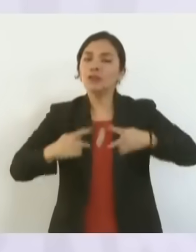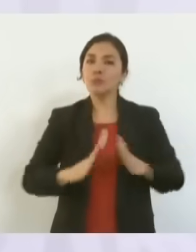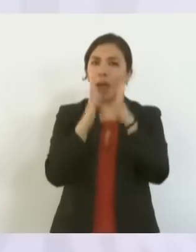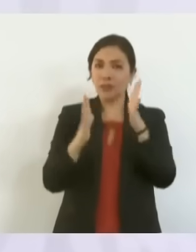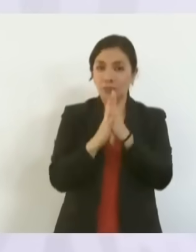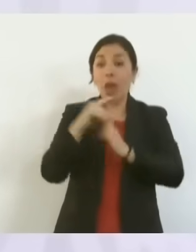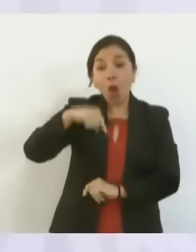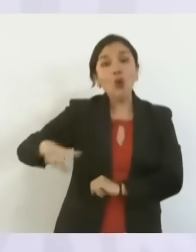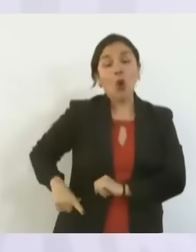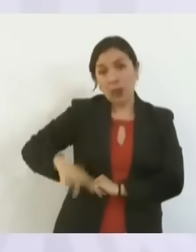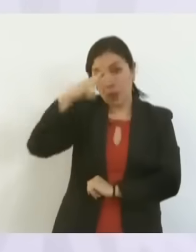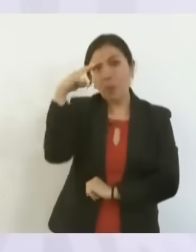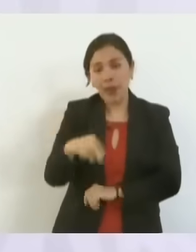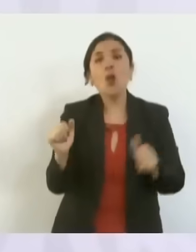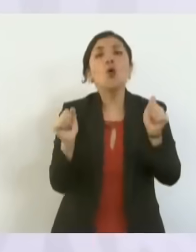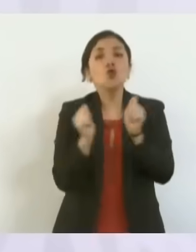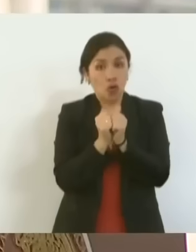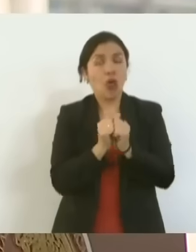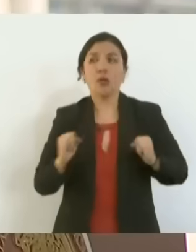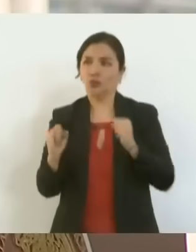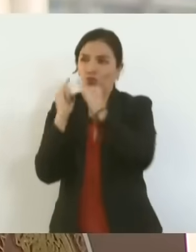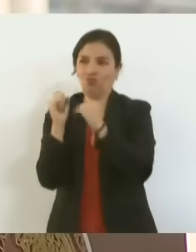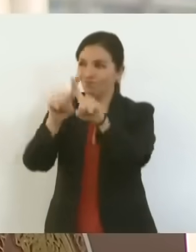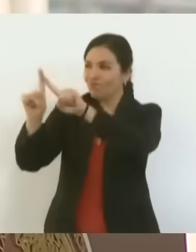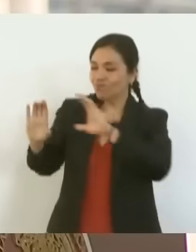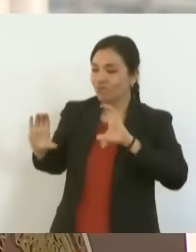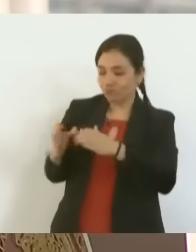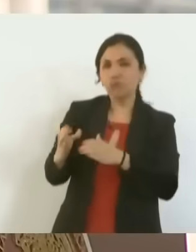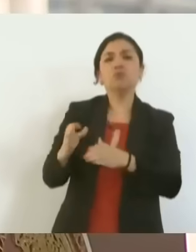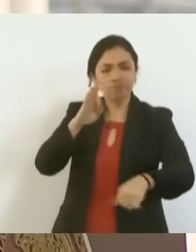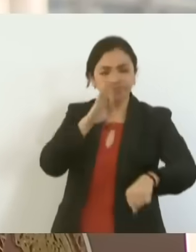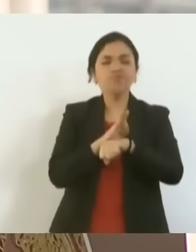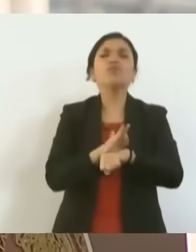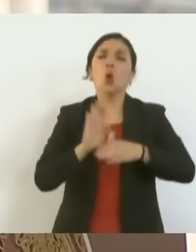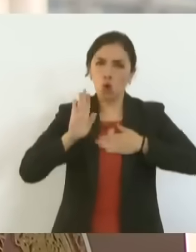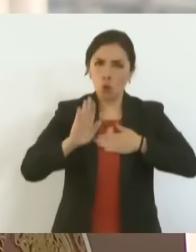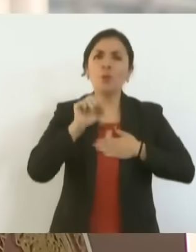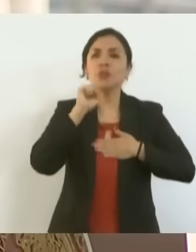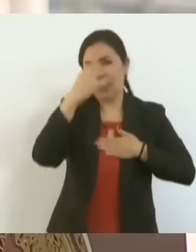de México, a través de sus dependencias, refrenda su compromiso con el desarme,